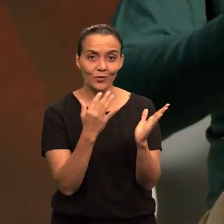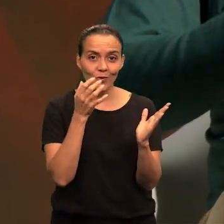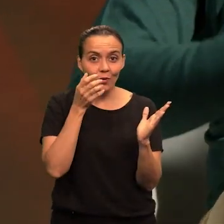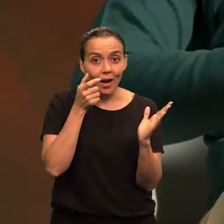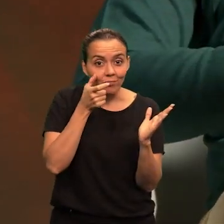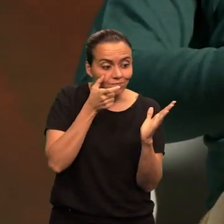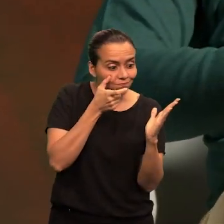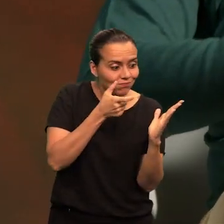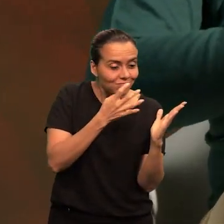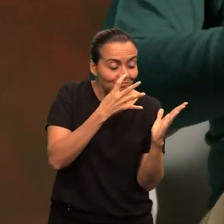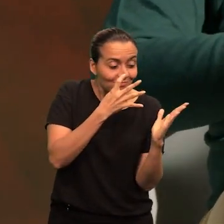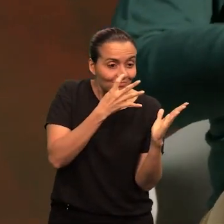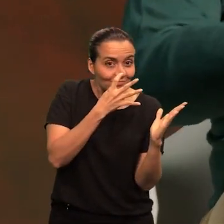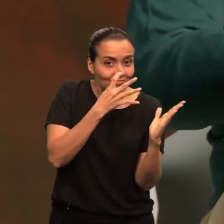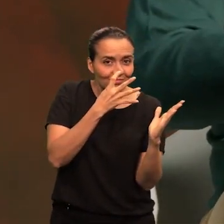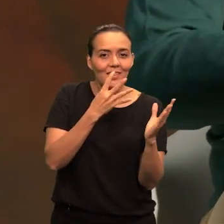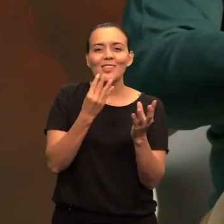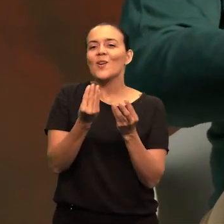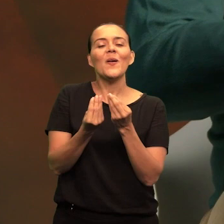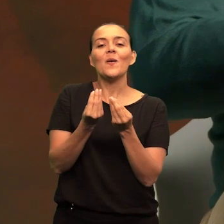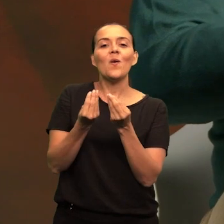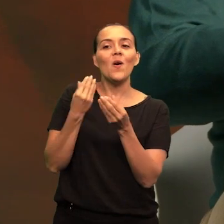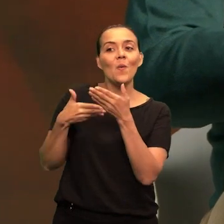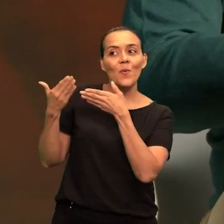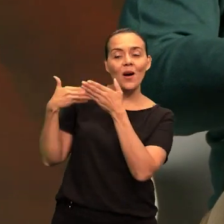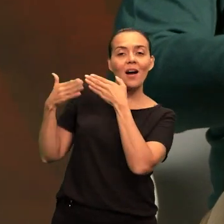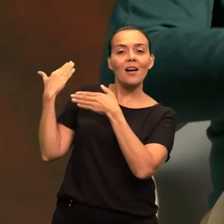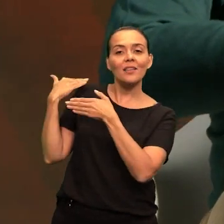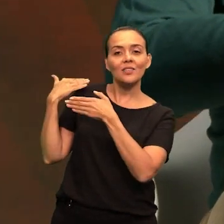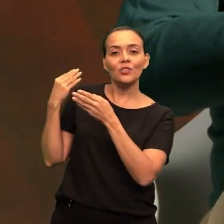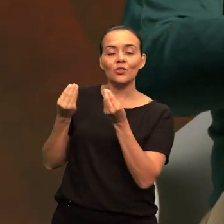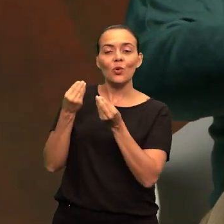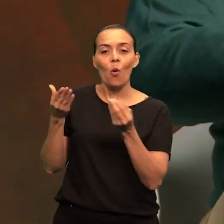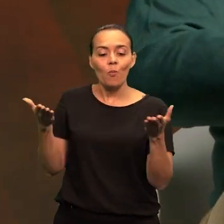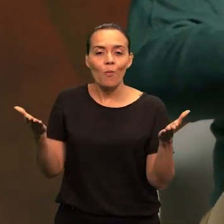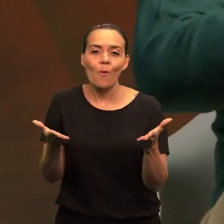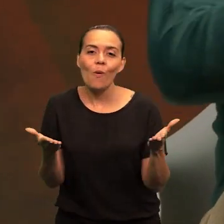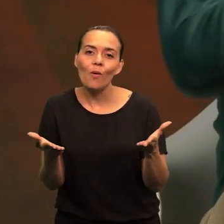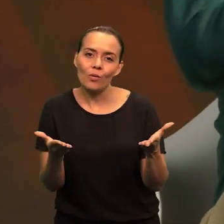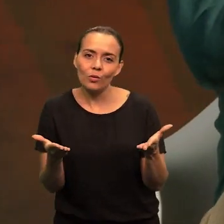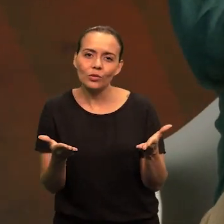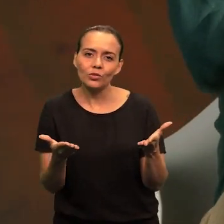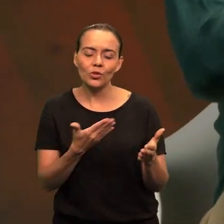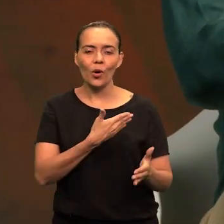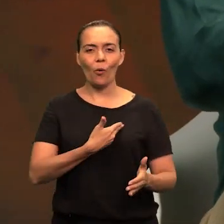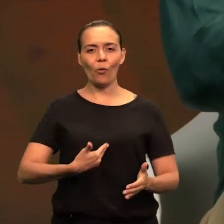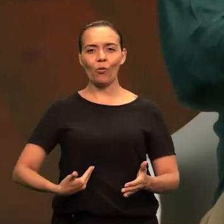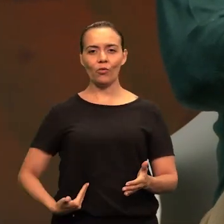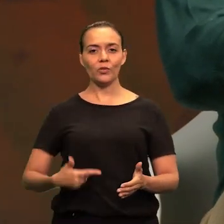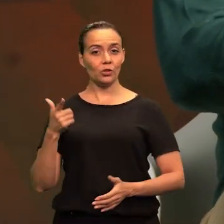exatamente para poder ver a maneira como governantes lidam com a simulação,